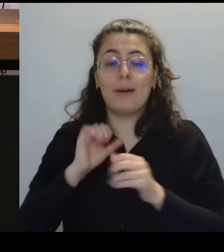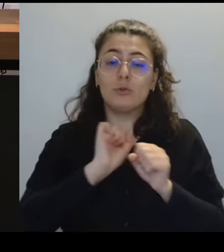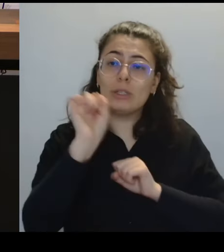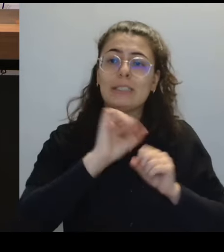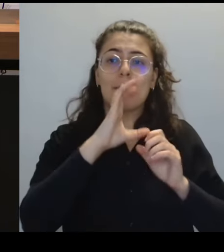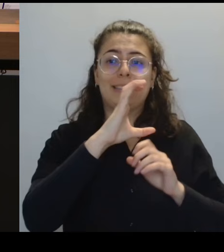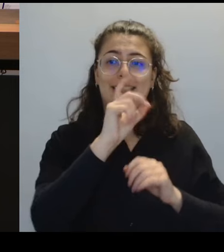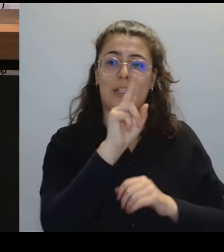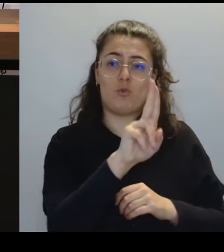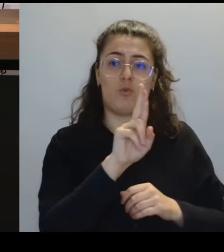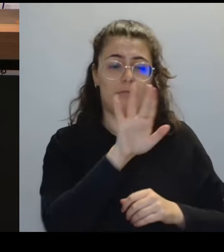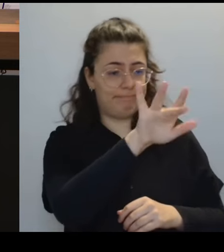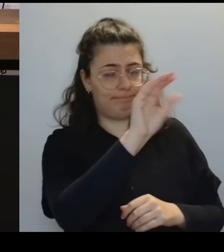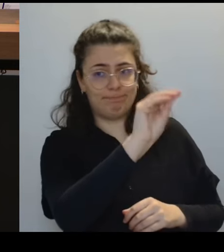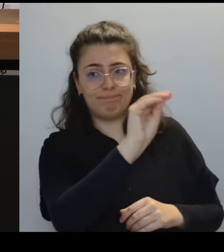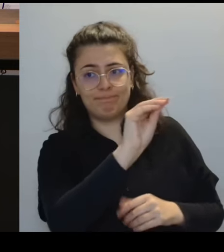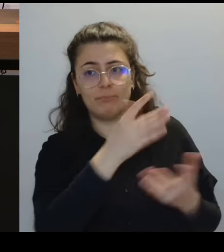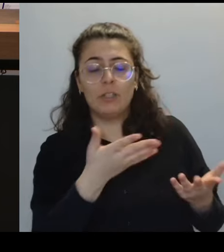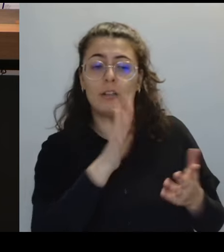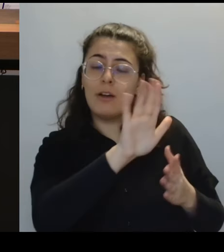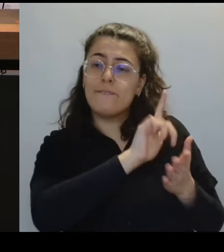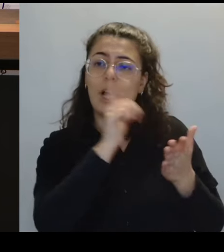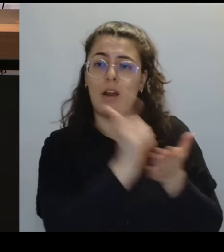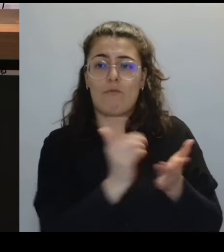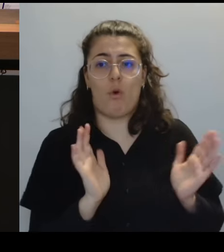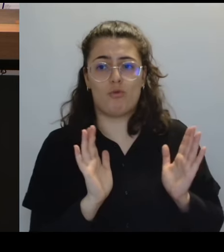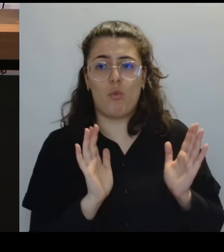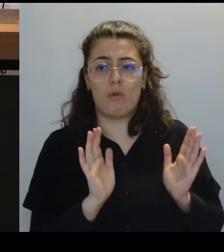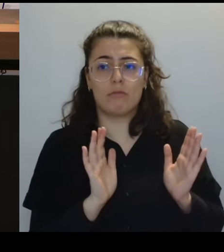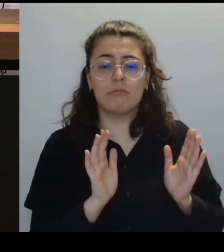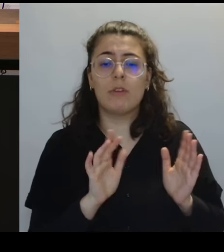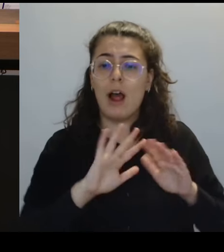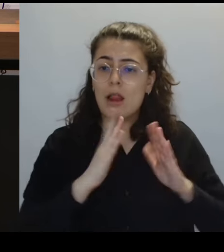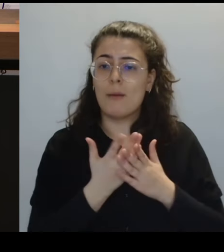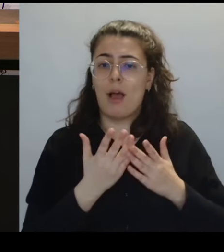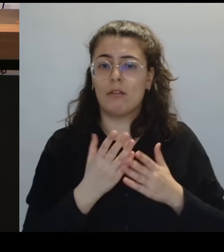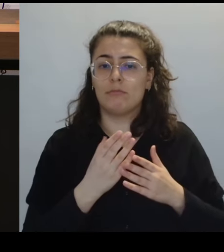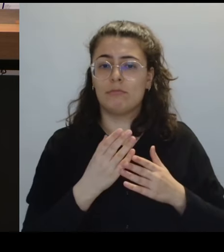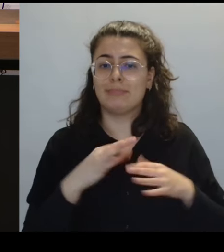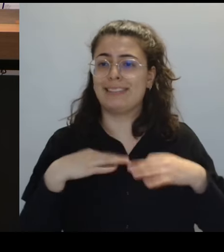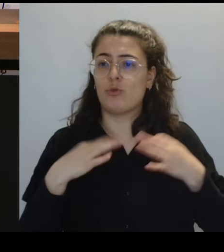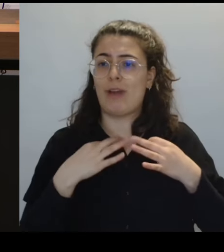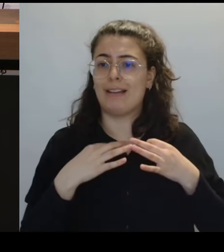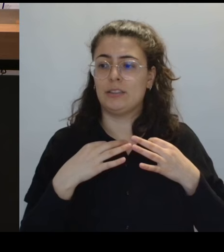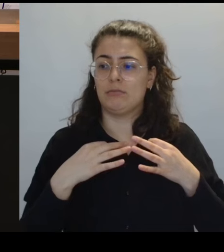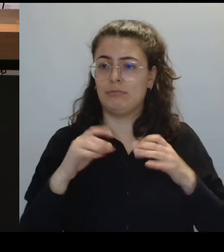gern allein der Gesundheitssenatorin überlässt, wo doch konstruktive Zusammenarbeit gefragt wäre.